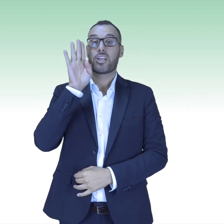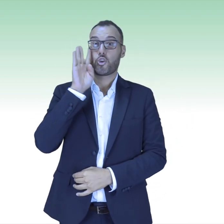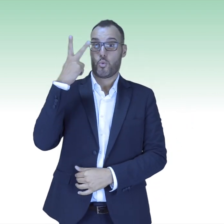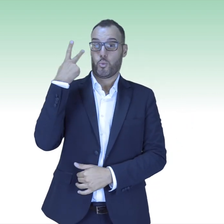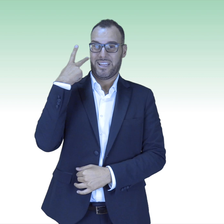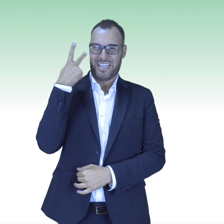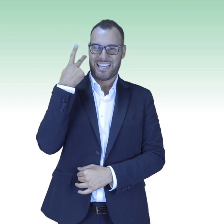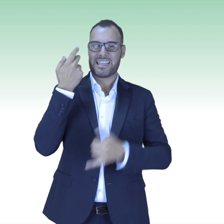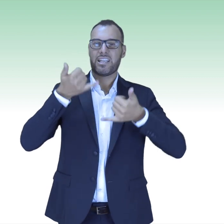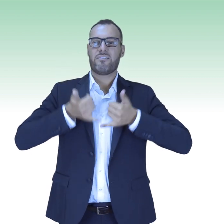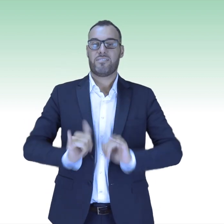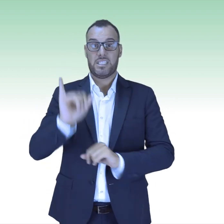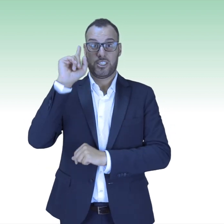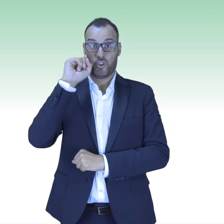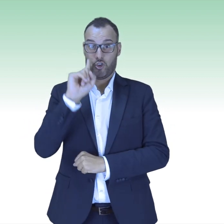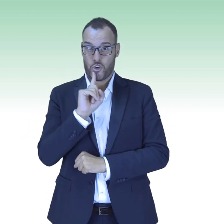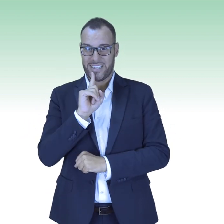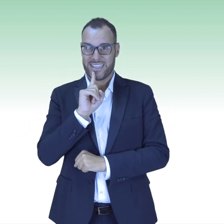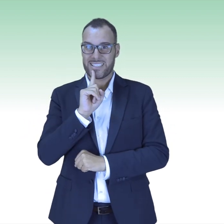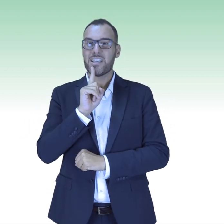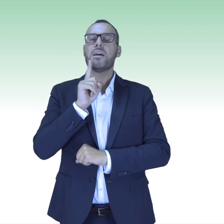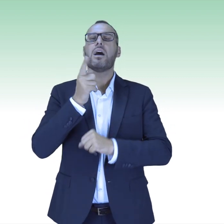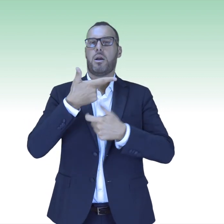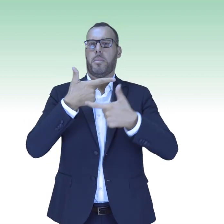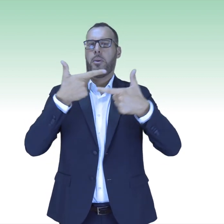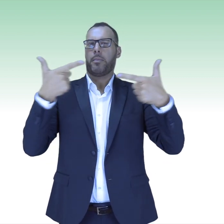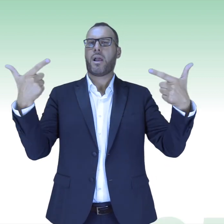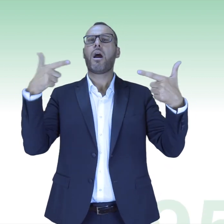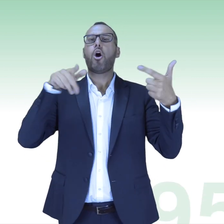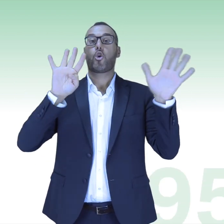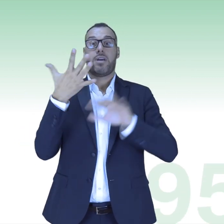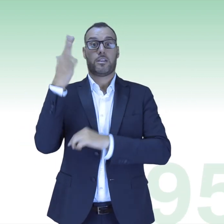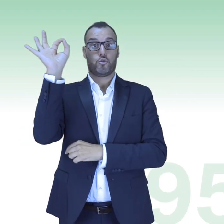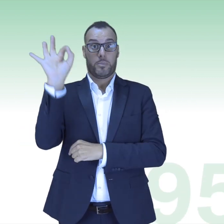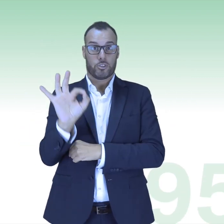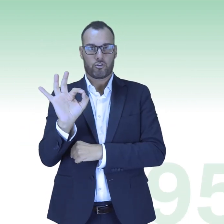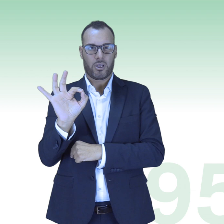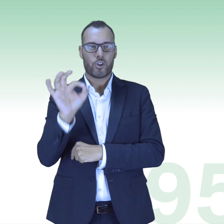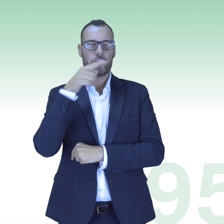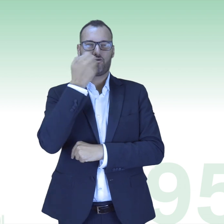Tuttavia, poiché il 95% dei bambini sordi nasce da genitori udenti